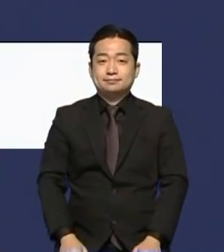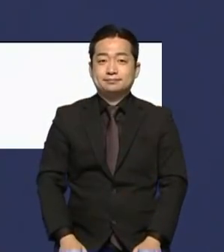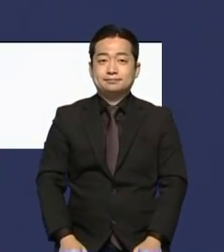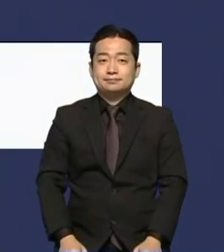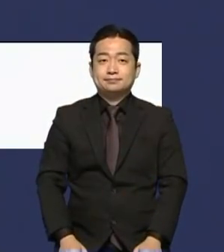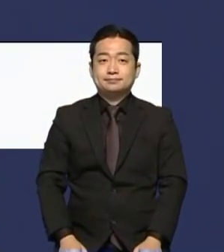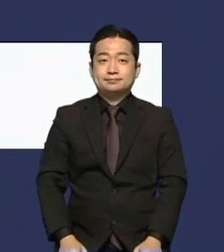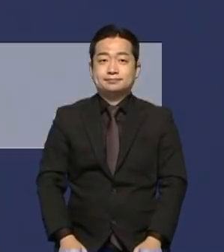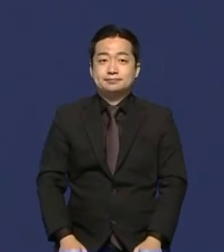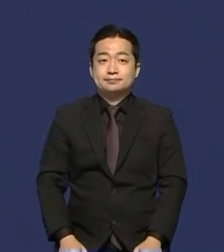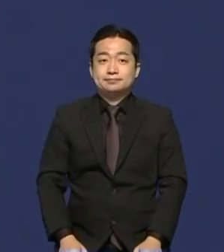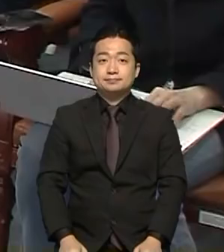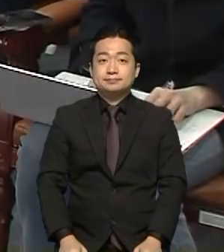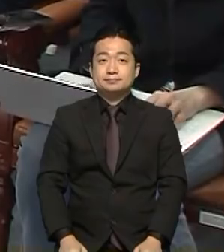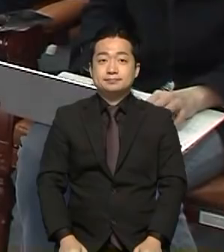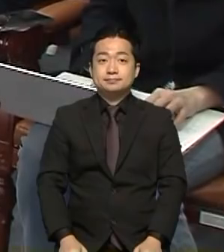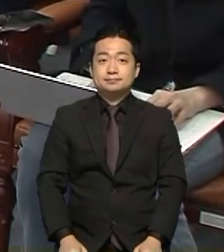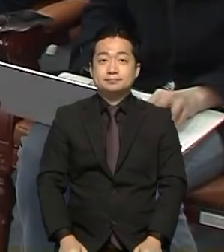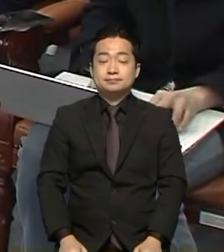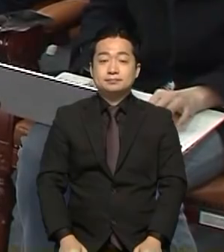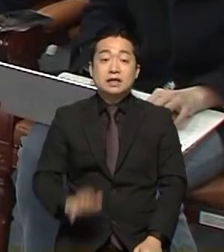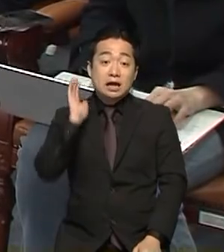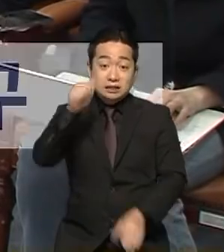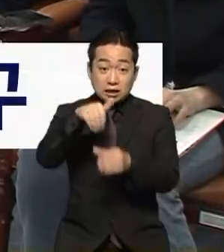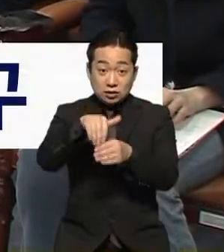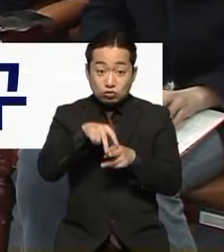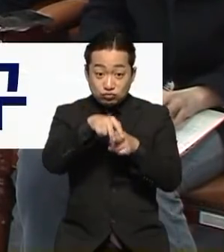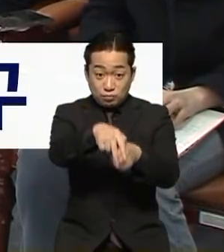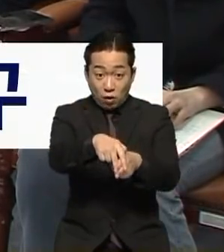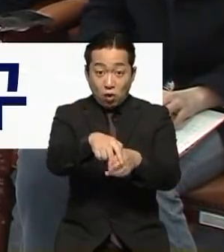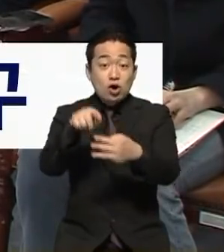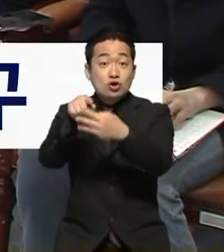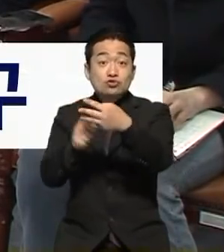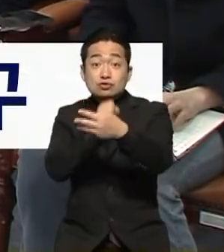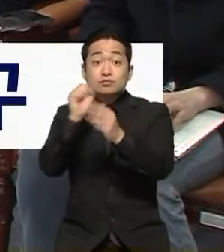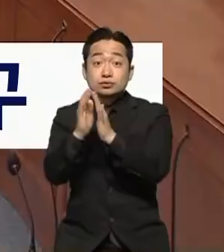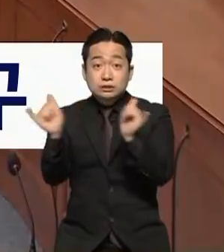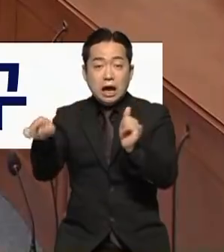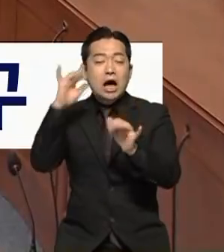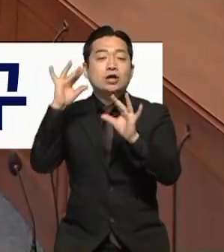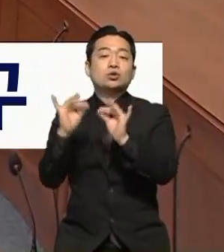(기자) 대선 후보 시절 윤석열 당선인도 동의한 만큼 기존 상설특검법을 활용하면